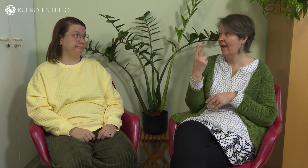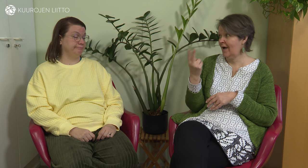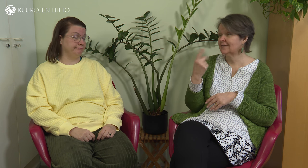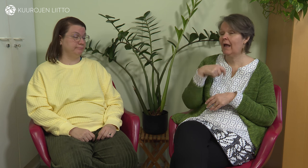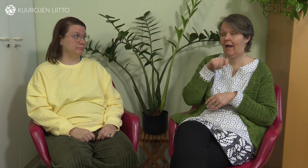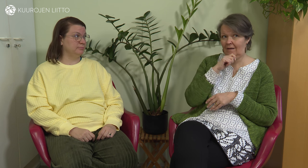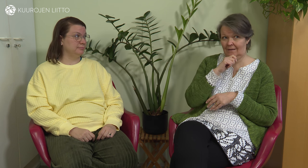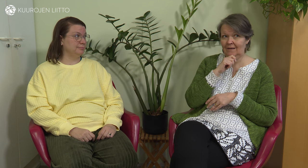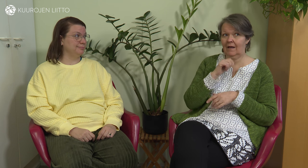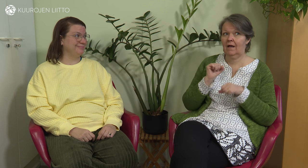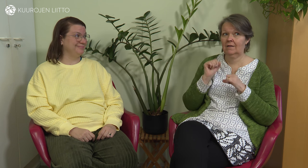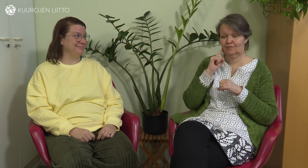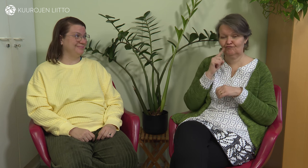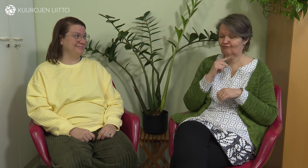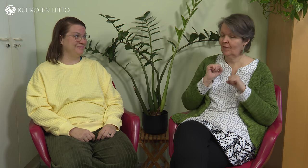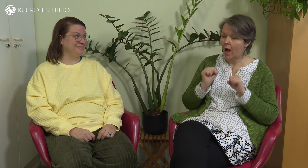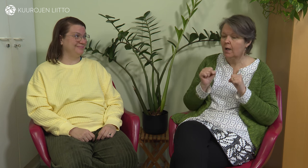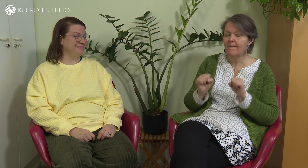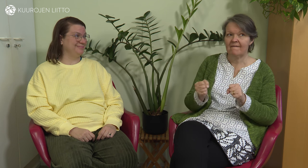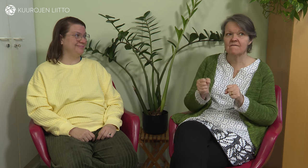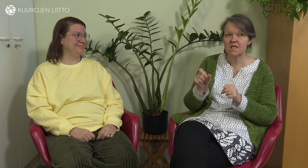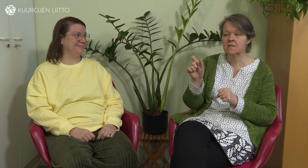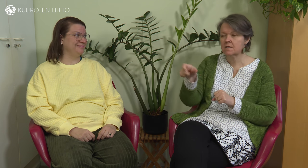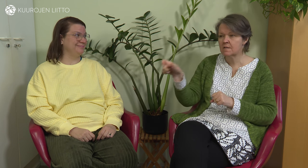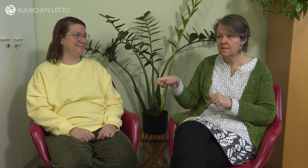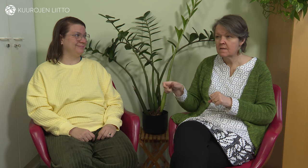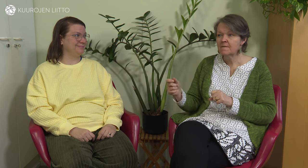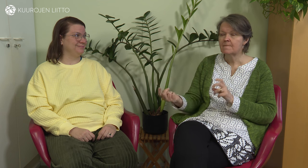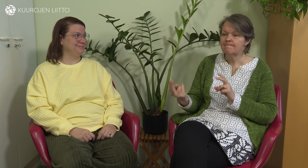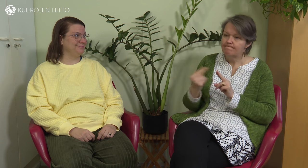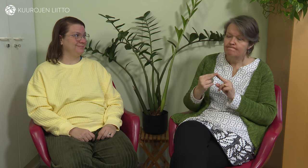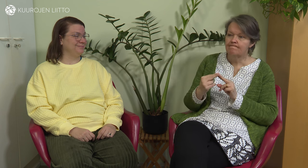Silloin kaksi aktiivista kuuroa äitiä otti minuun yhteyttä.